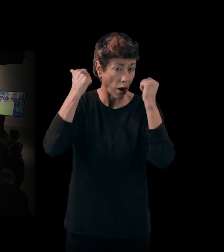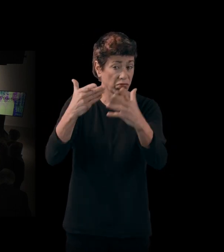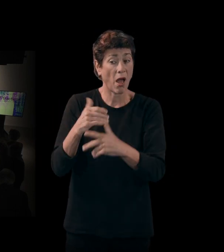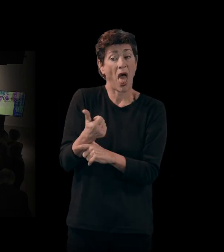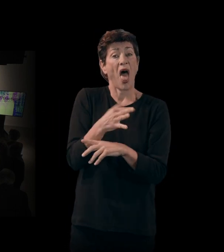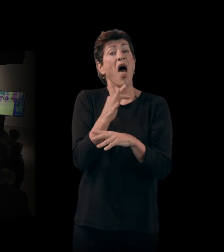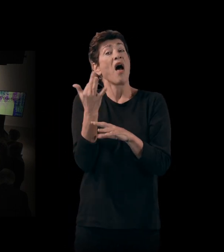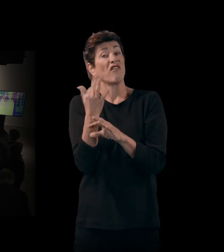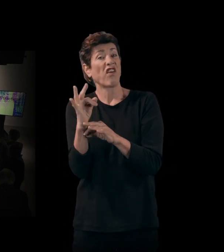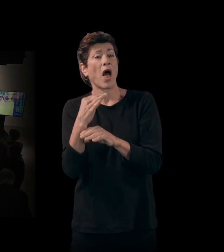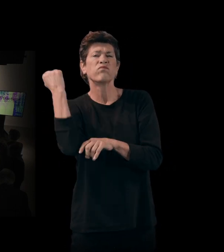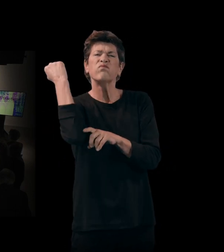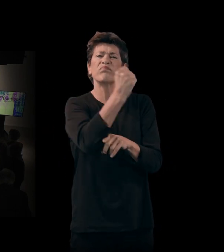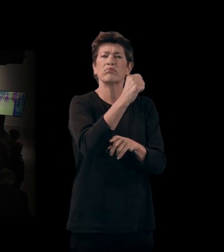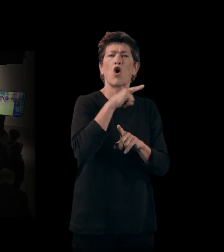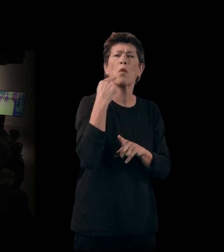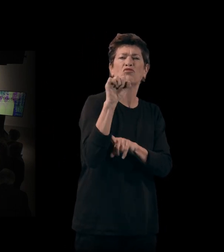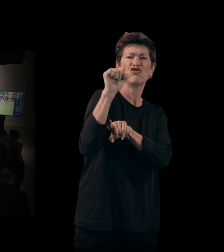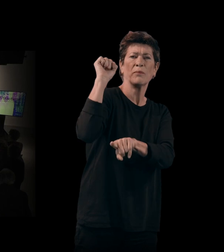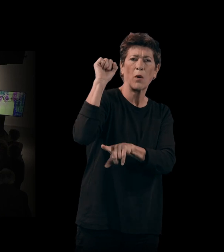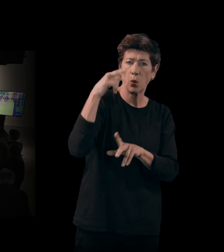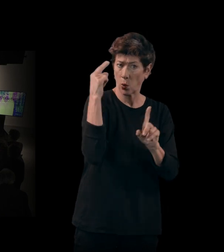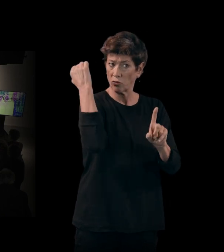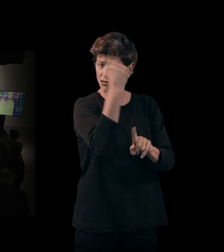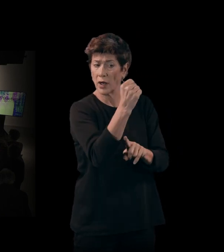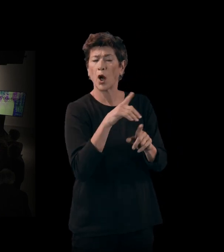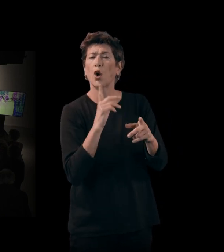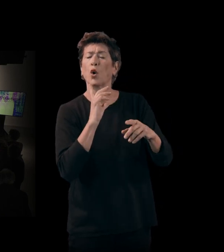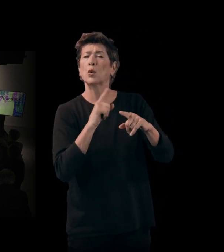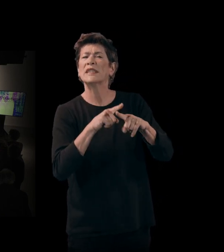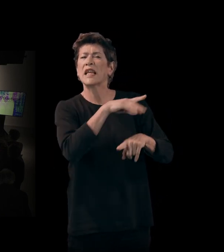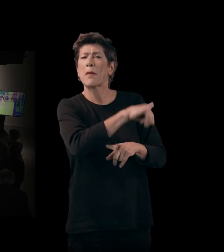assassine Jean-Marie Tjibaou et , d'un seul coup,